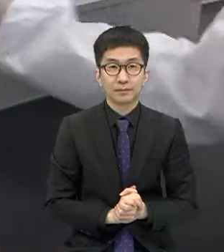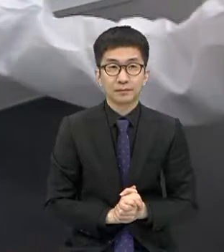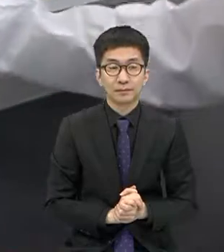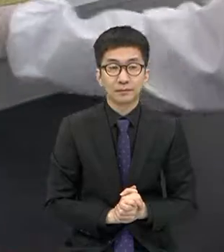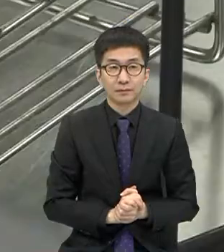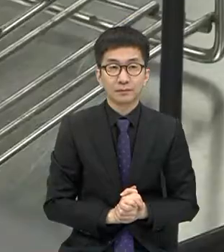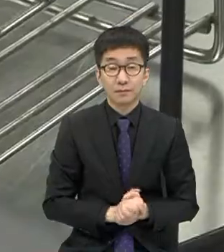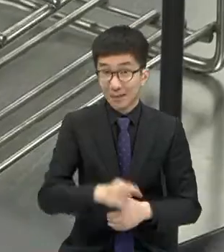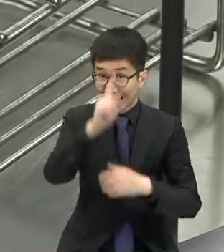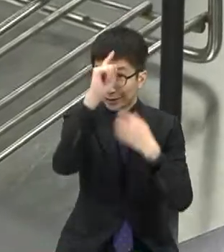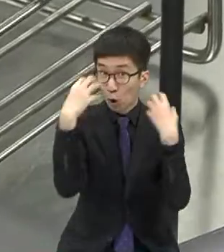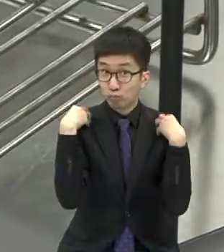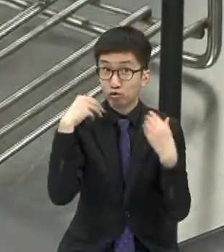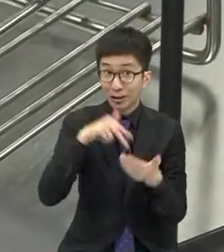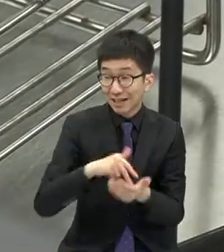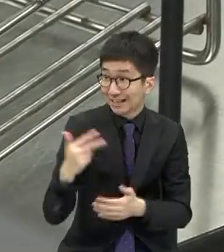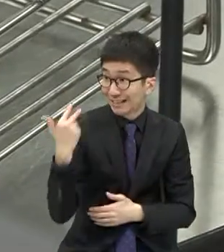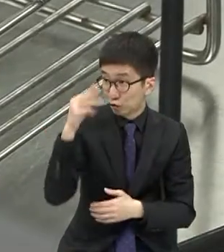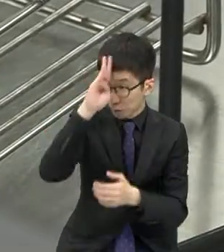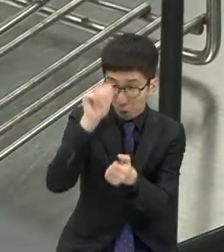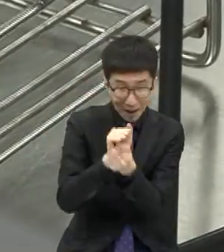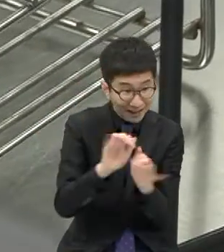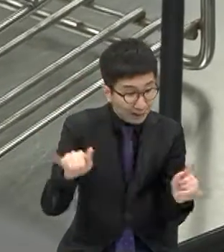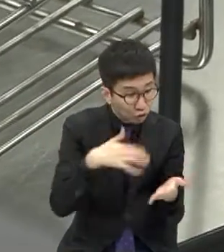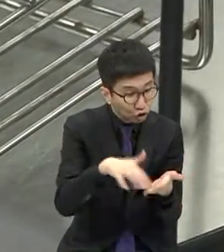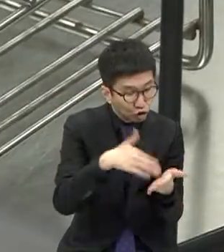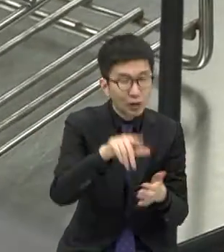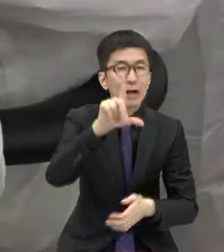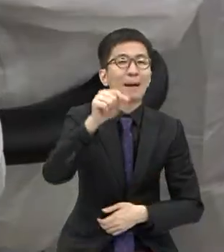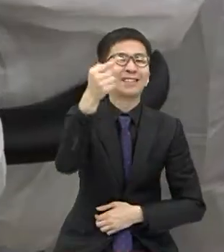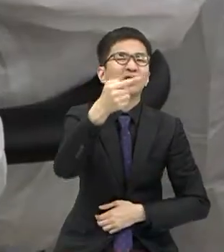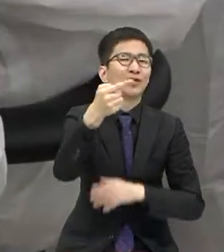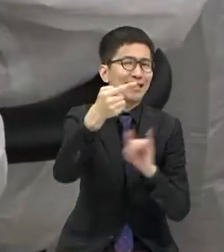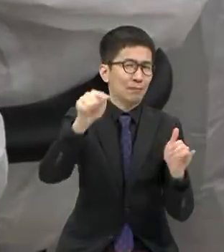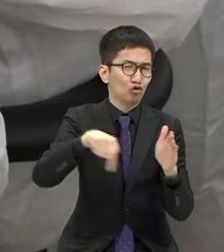(기자) 방역당국은 지난주 확진자 1만 1천여 명 가운데 28.5%를 뽑아 조사한